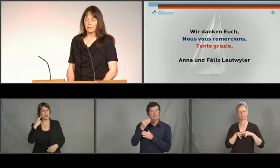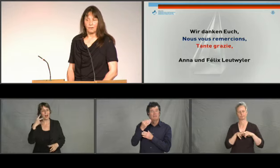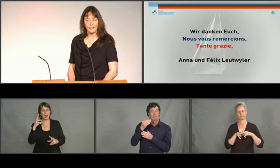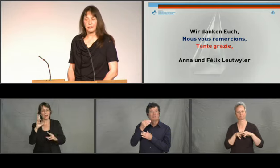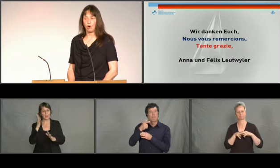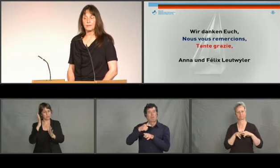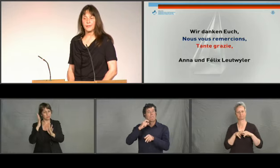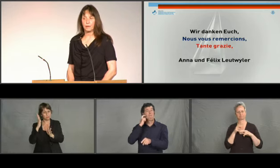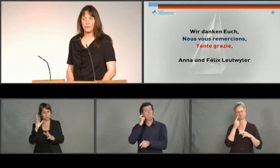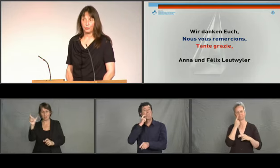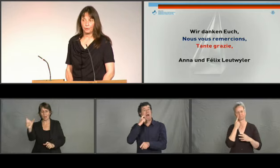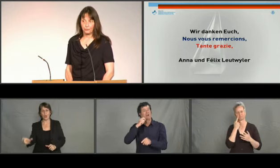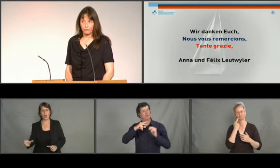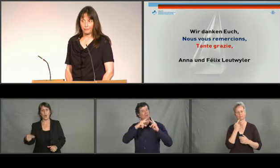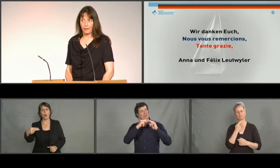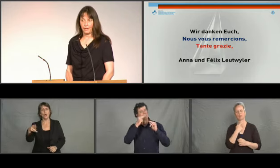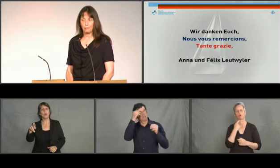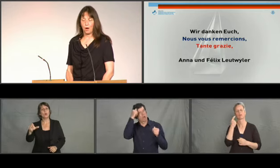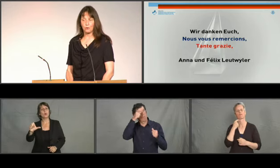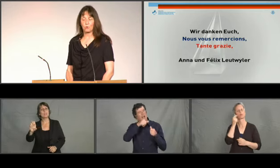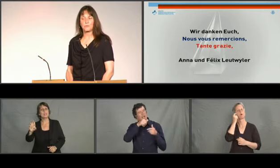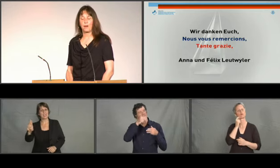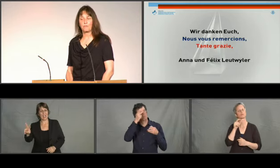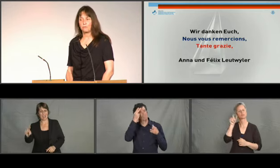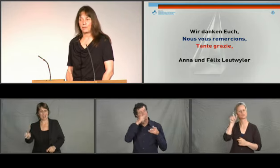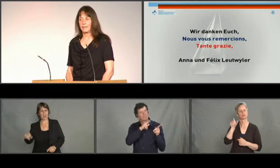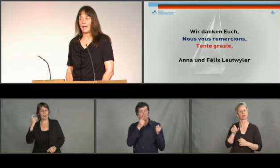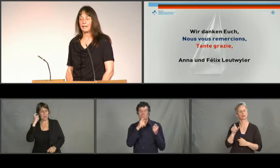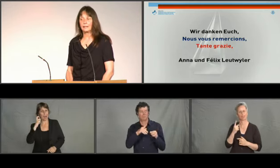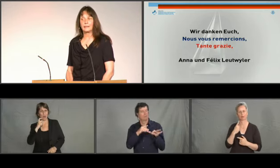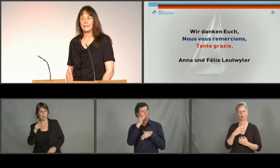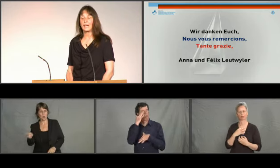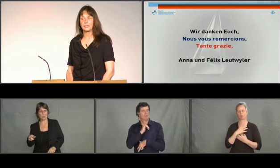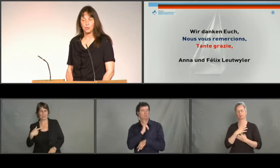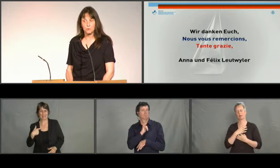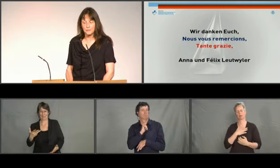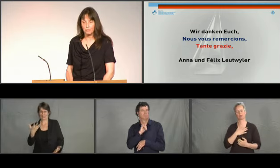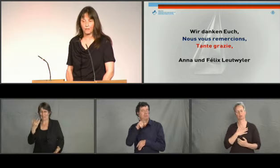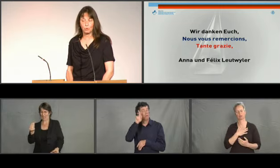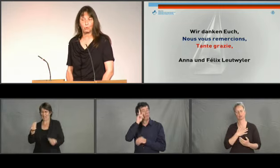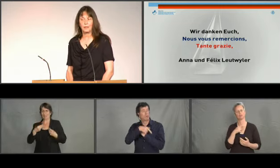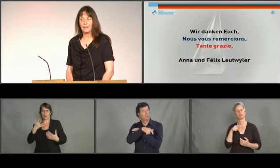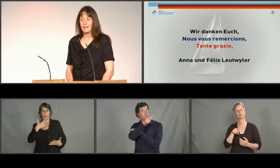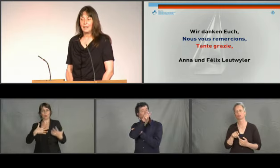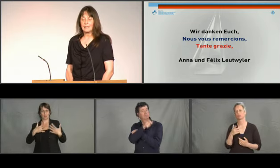war ich auch sehr berührt, weil Markus war für mich eigentliche eine Schlüsselfigur.